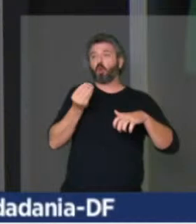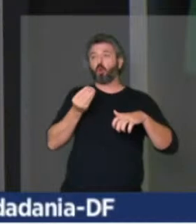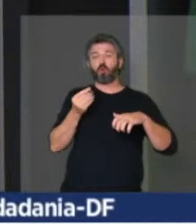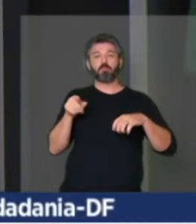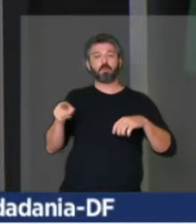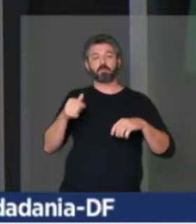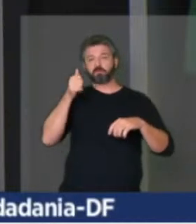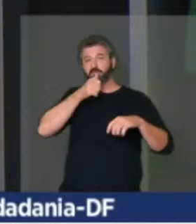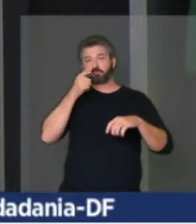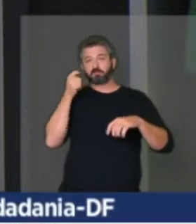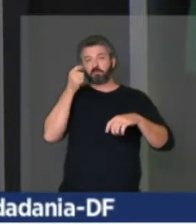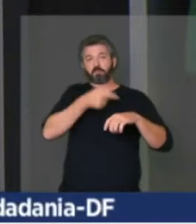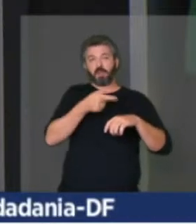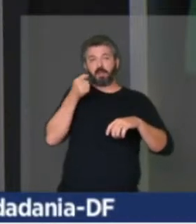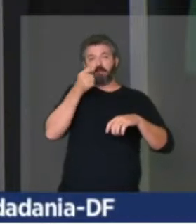DO AFASTAMENTO. ATIVIDADES LABORAIS QUE NÃO PODEM SER